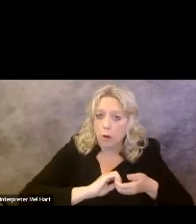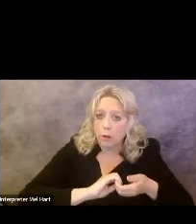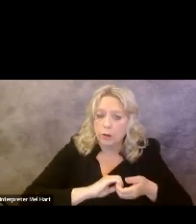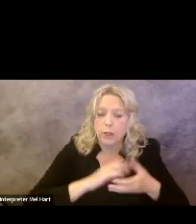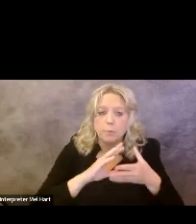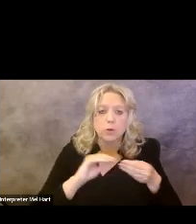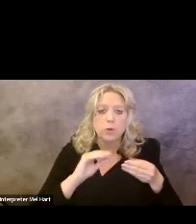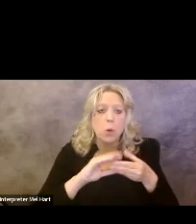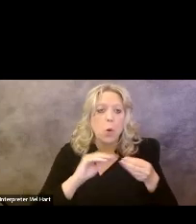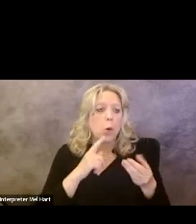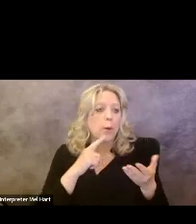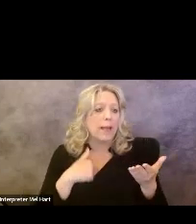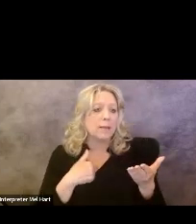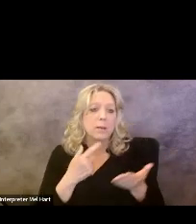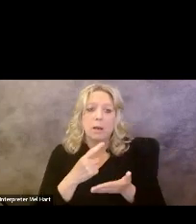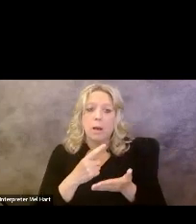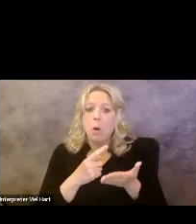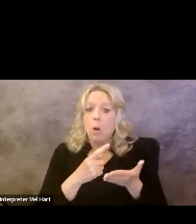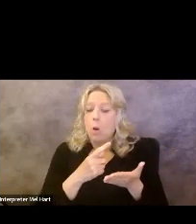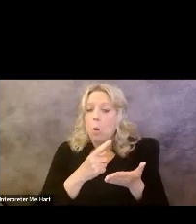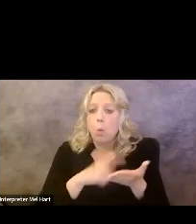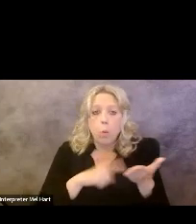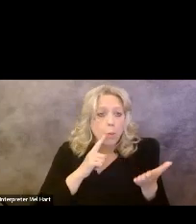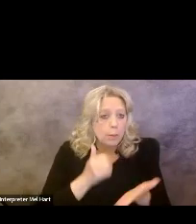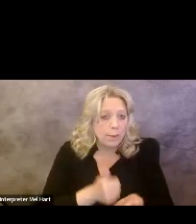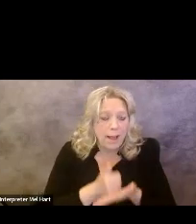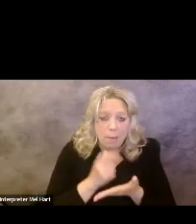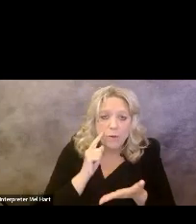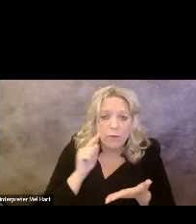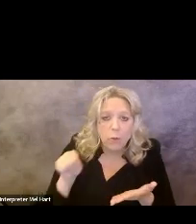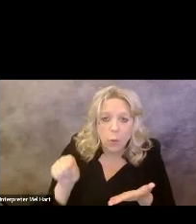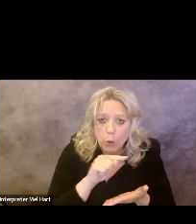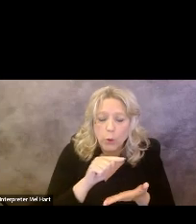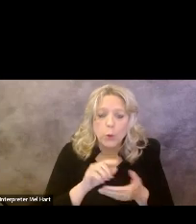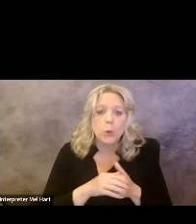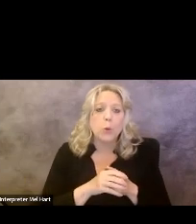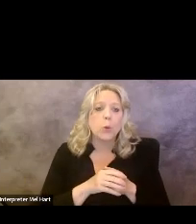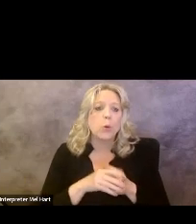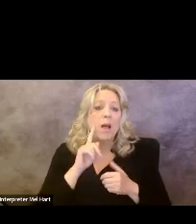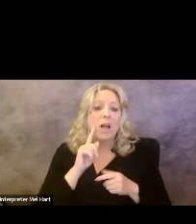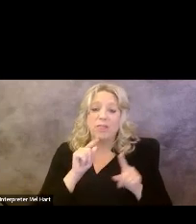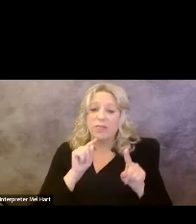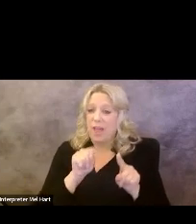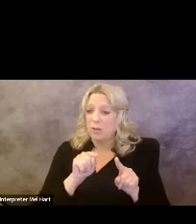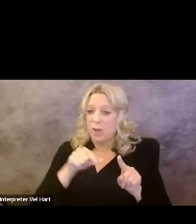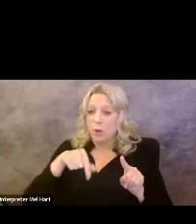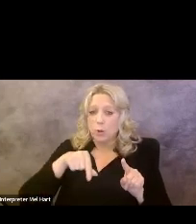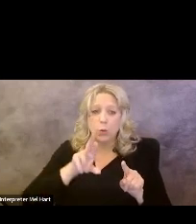nuestro estado aquí, qué sería útil para usted, qué, um, hay un código QR que aparece aquí, también